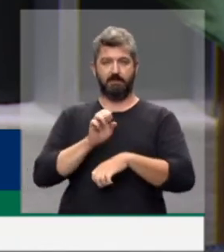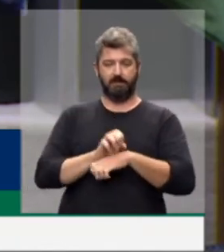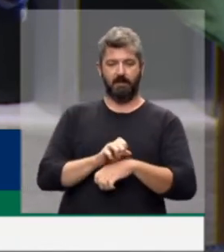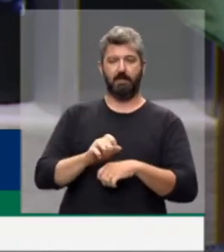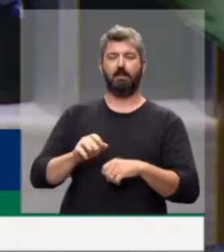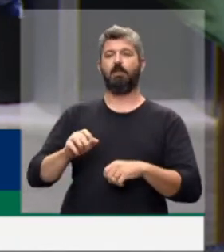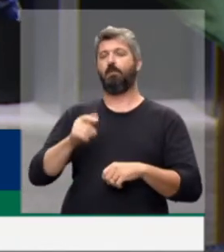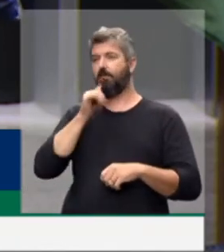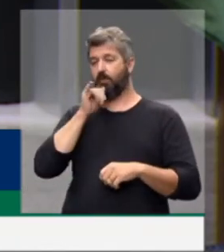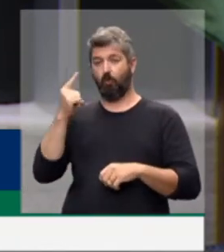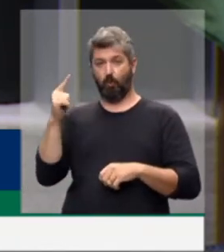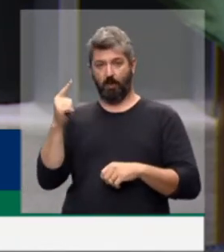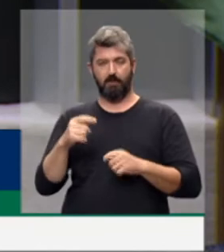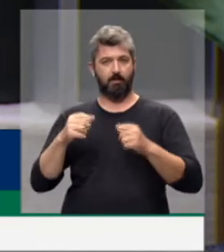JOGO PRESIDENTE É QUE AS EMPRESAS, NUM SISTEMA QUE JÁ